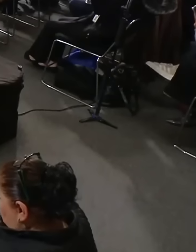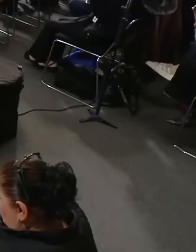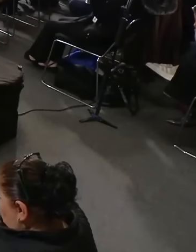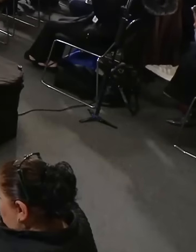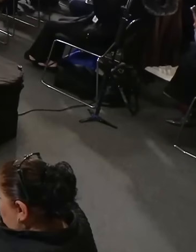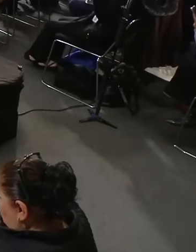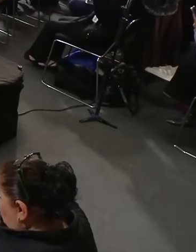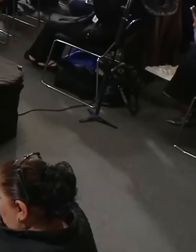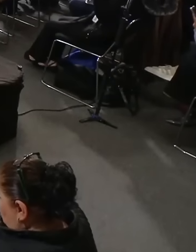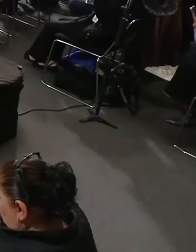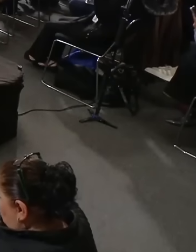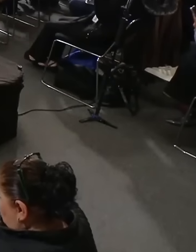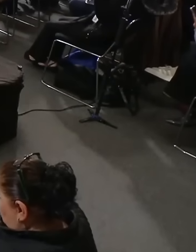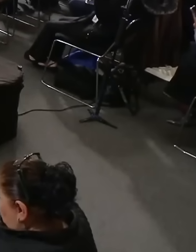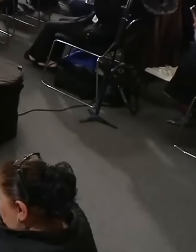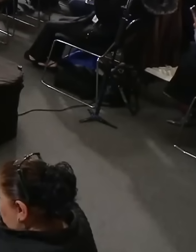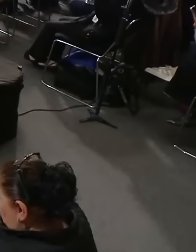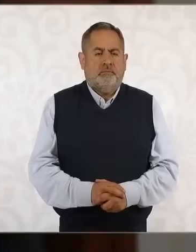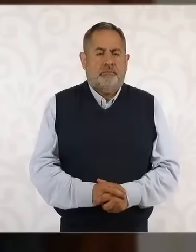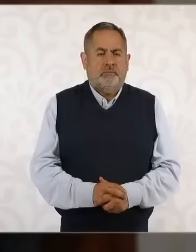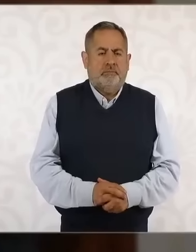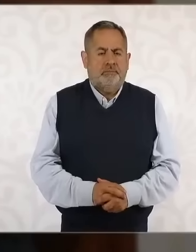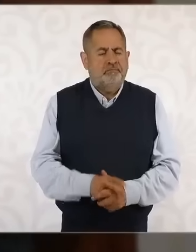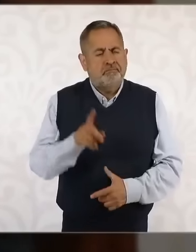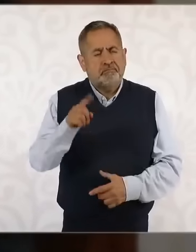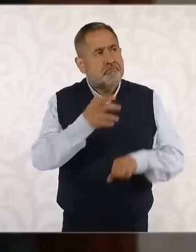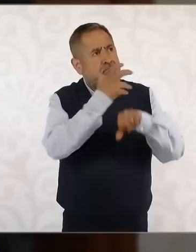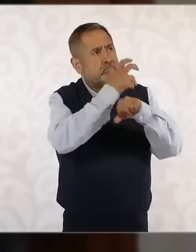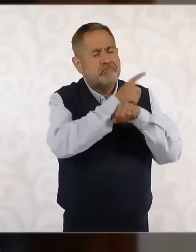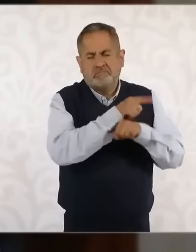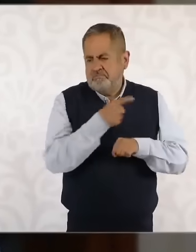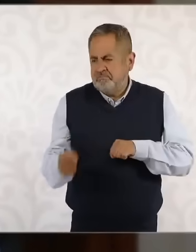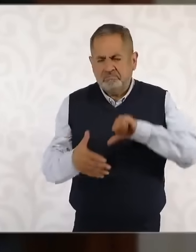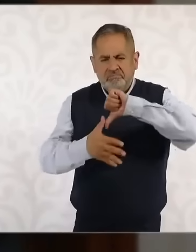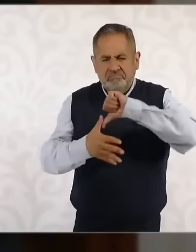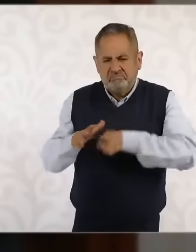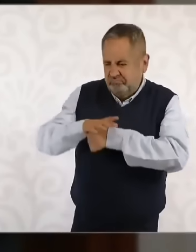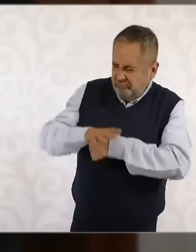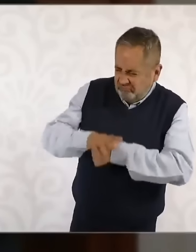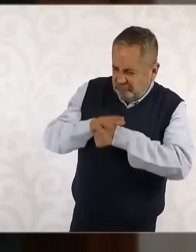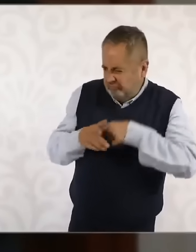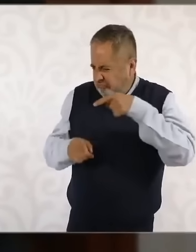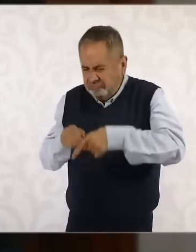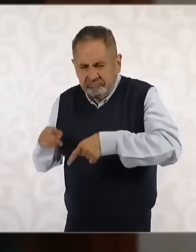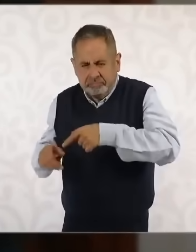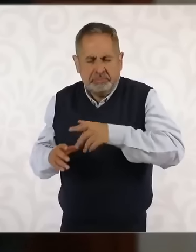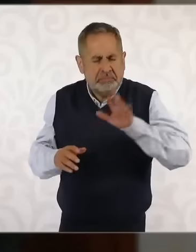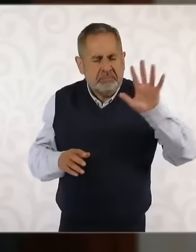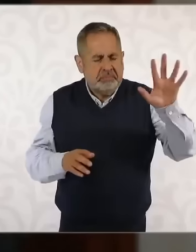a México, sino también a otros naciones de América Latina y eh también donde en el caso particular de